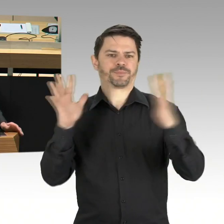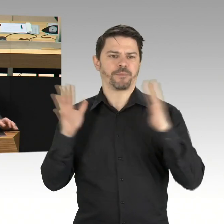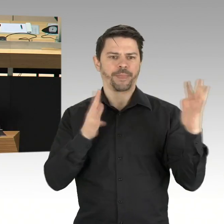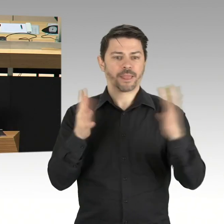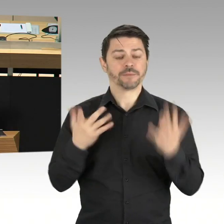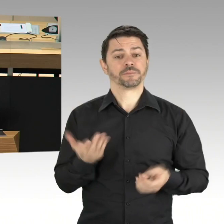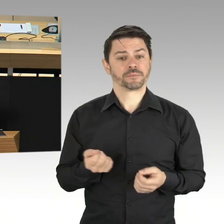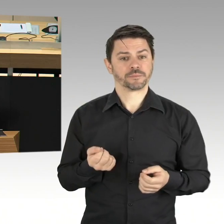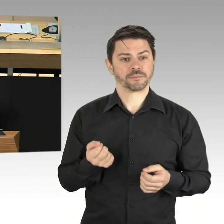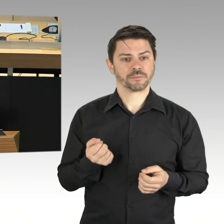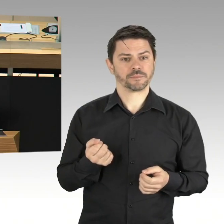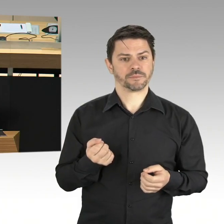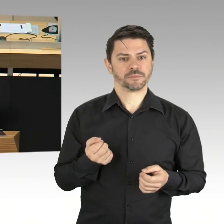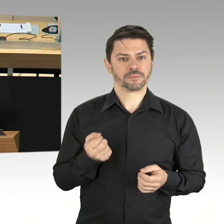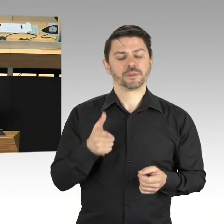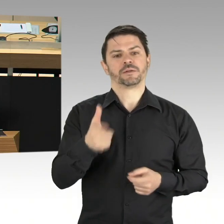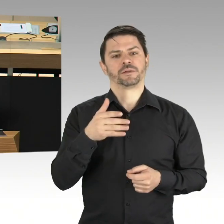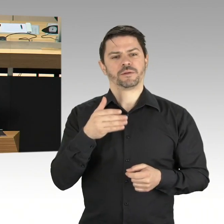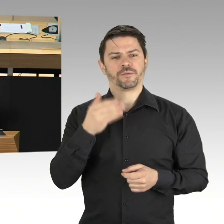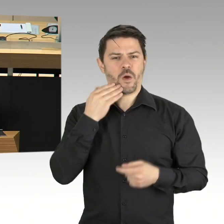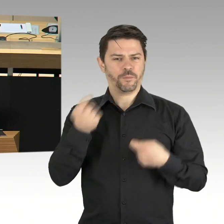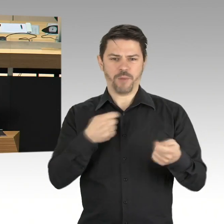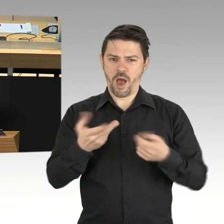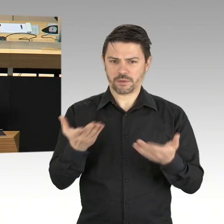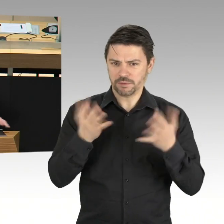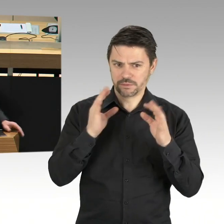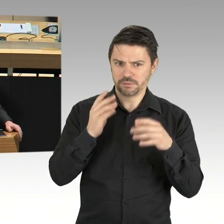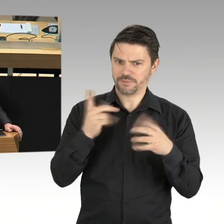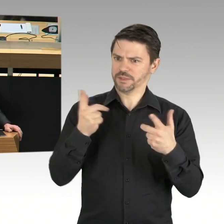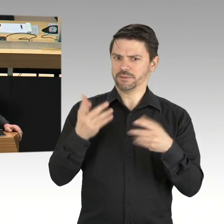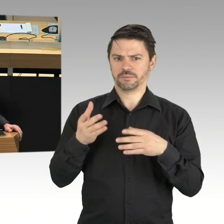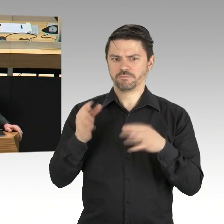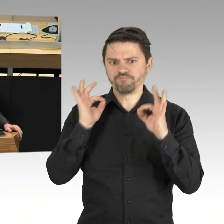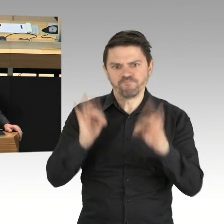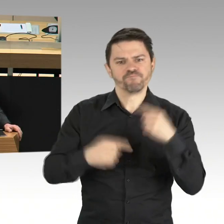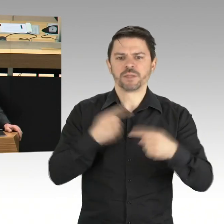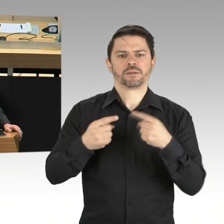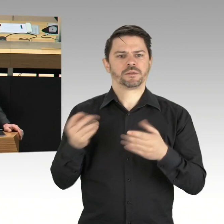sich immer weiter auseinanderentwickeln. Da hilft auch ein Blick in den IBB Wohnungsmarktbericht,